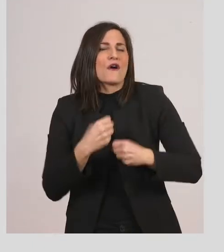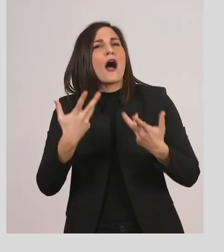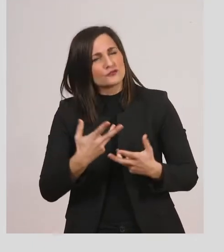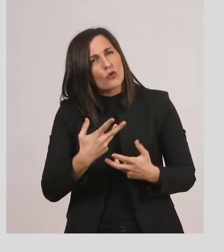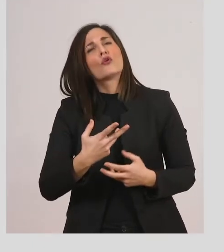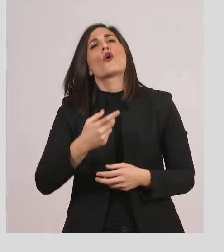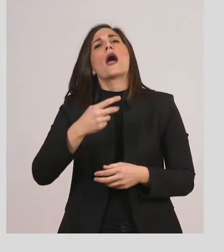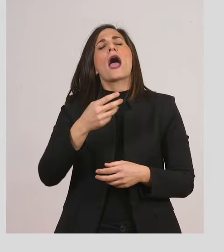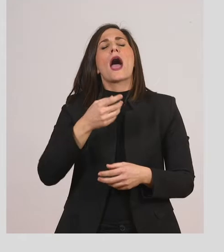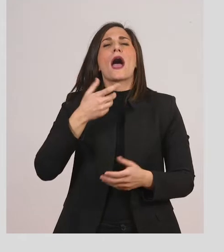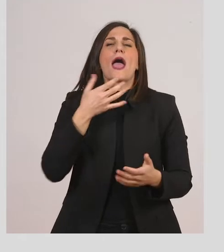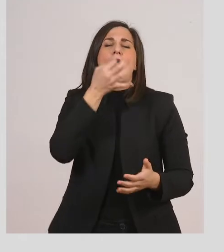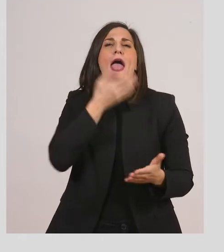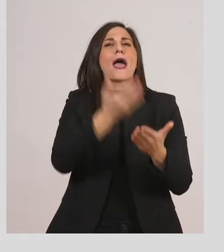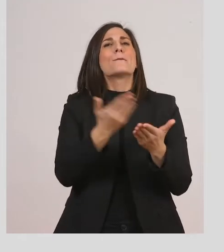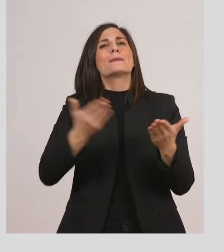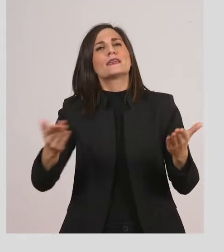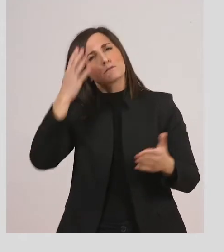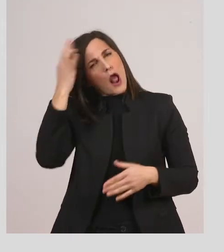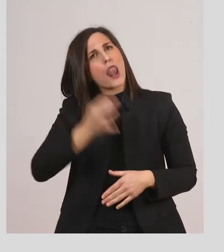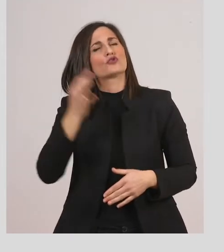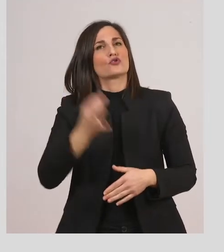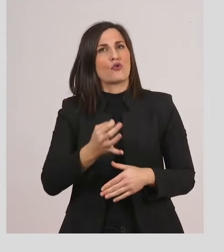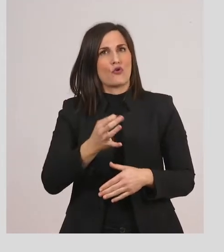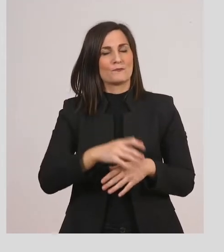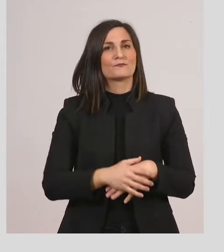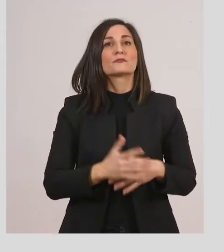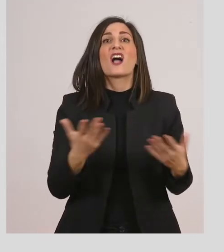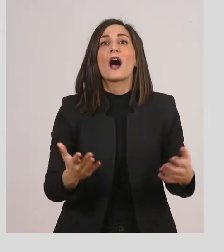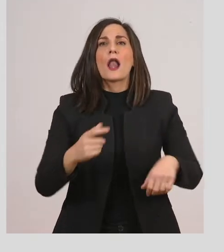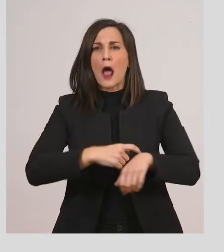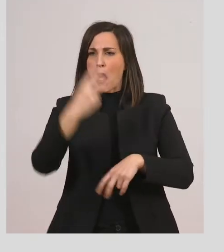αν ίσχυε η δεύτερη προκείμενη. Αν έλεγε δηλαδή την αλήθεια. Όμως εγώ, όπως βλέπετε, δεν φοράω κανένα παλτό,